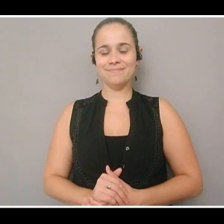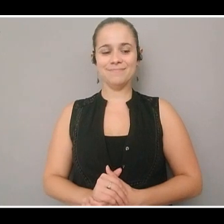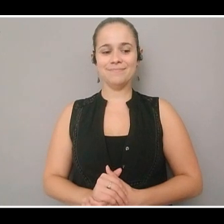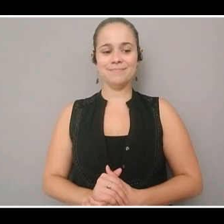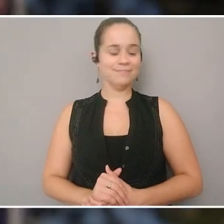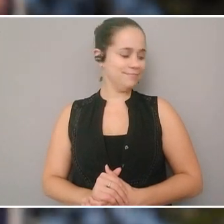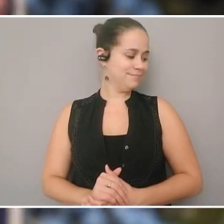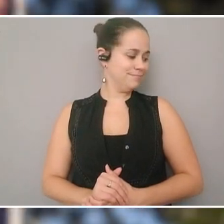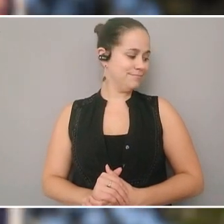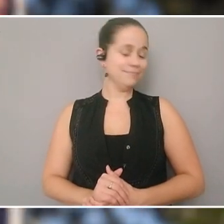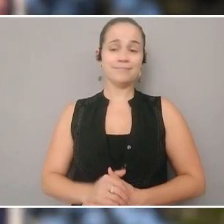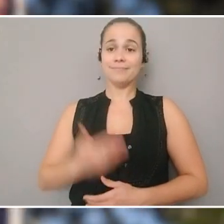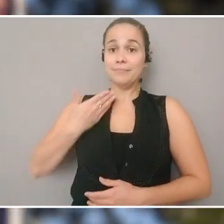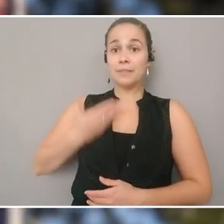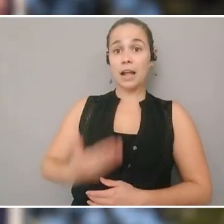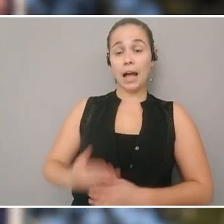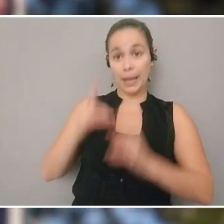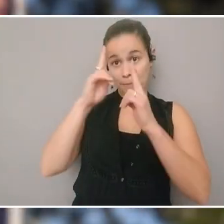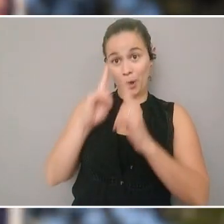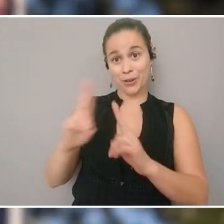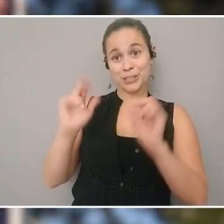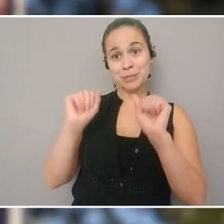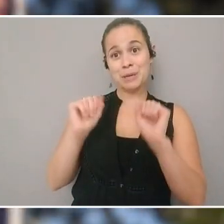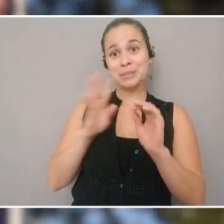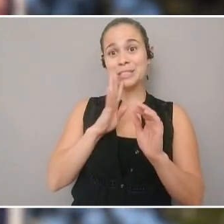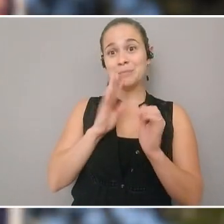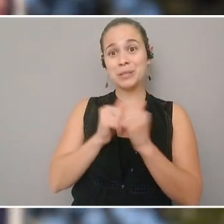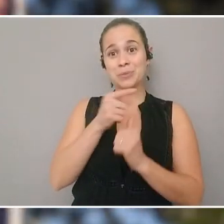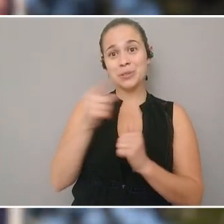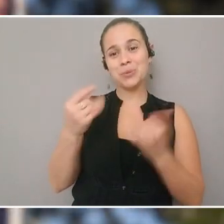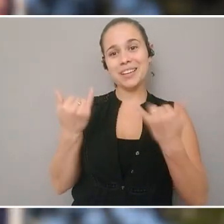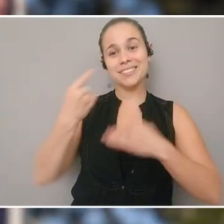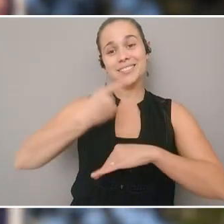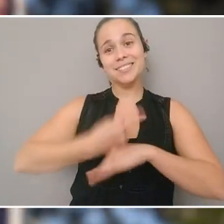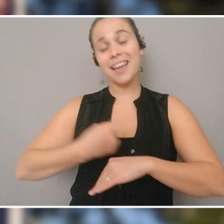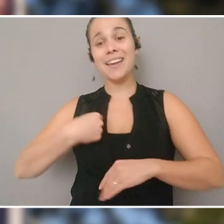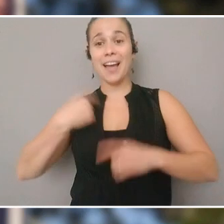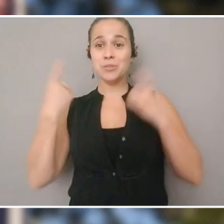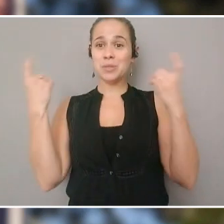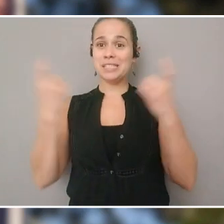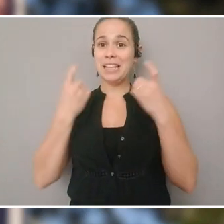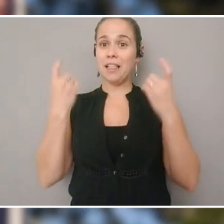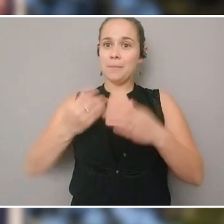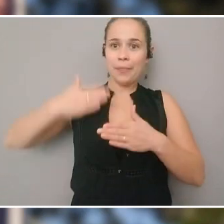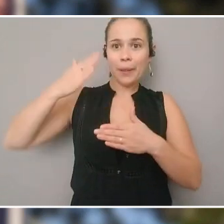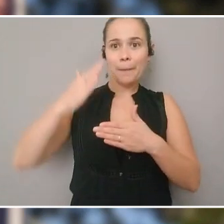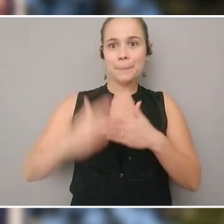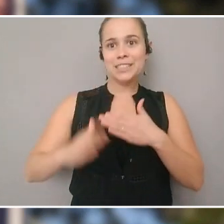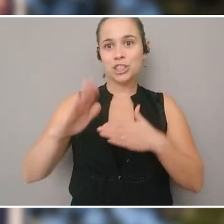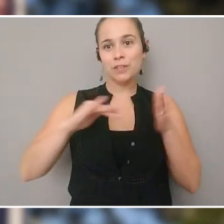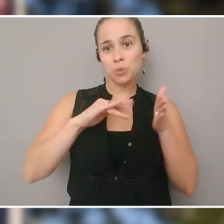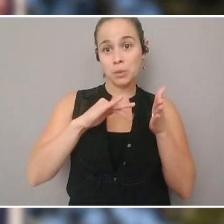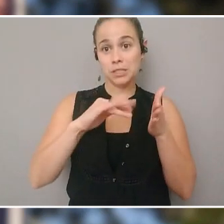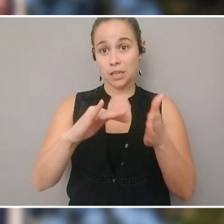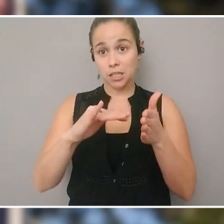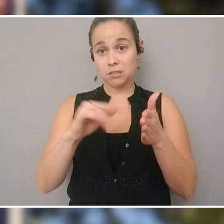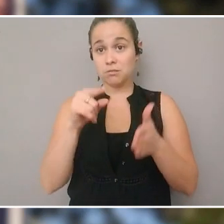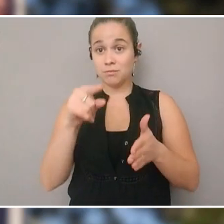Me siento honrado de poder hablar con ustedes. Hoy mientras celebramos la finalización de